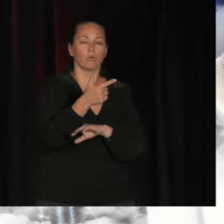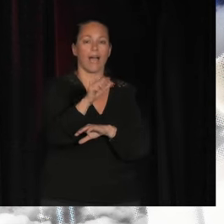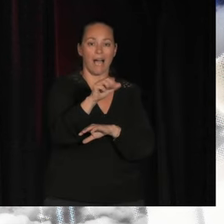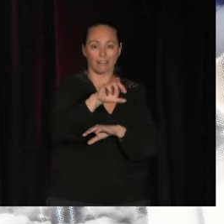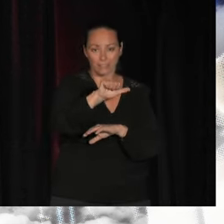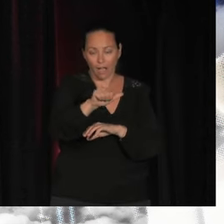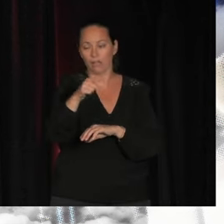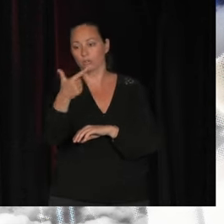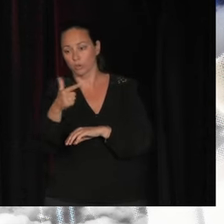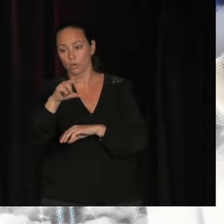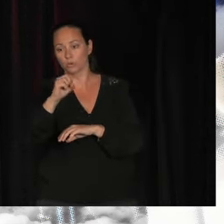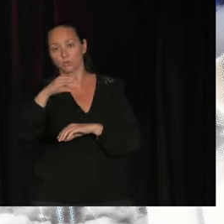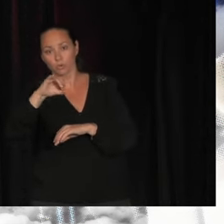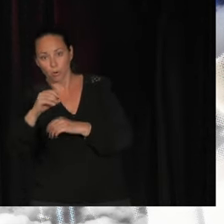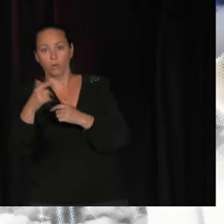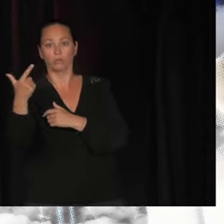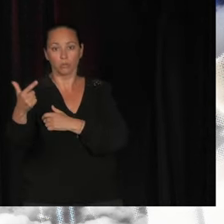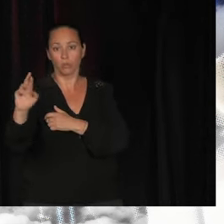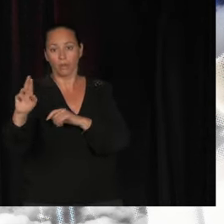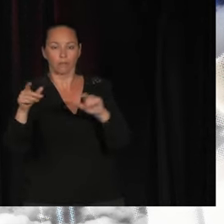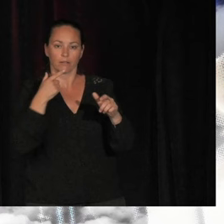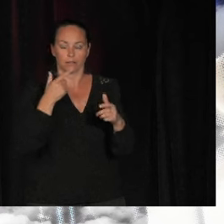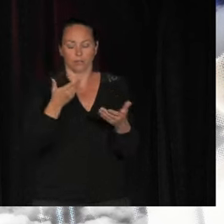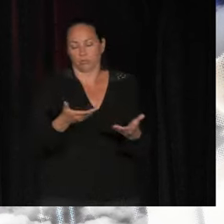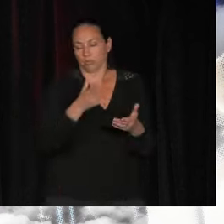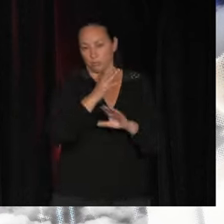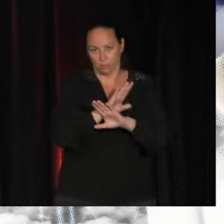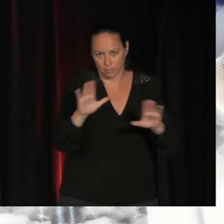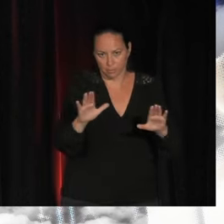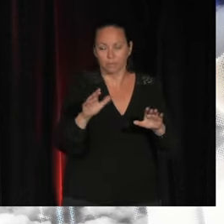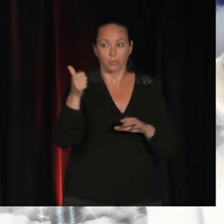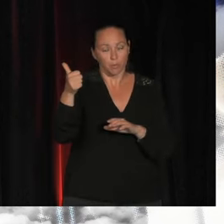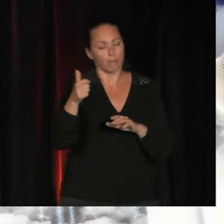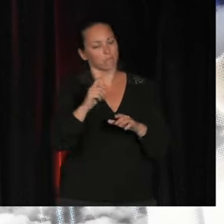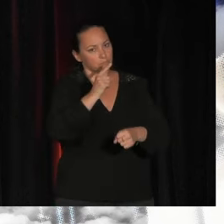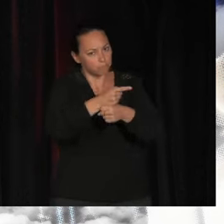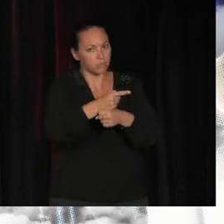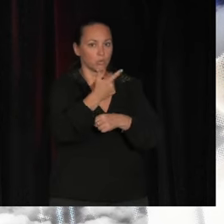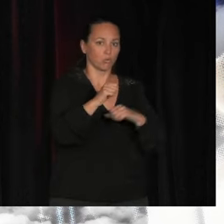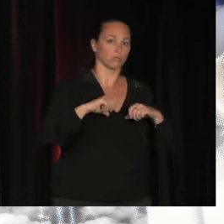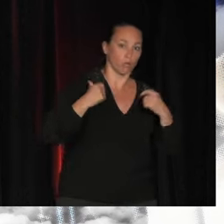Et tout ça, ça a évolué vraiment, ce n'est plus possible aujourd'hui, ils ont imposé le deux tanks, deux heal, donc on voit que comme dit,